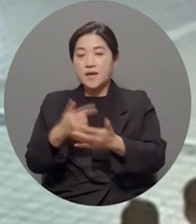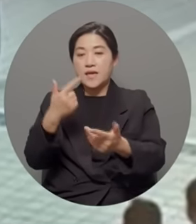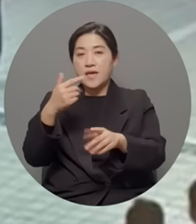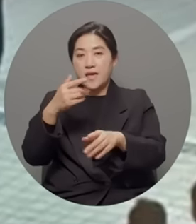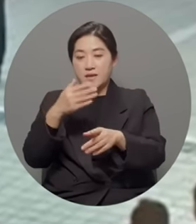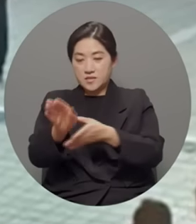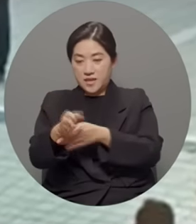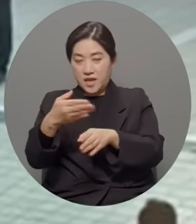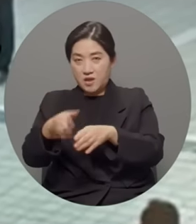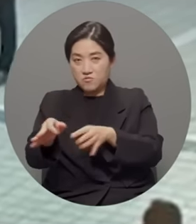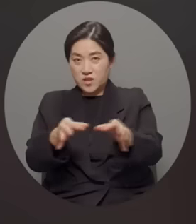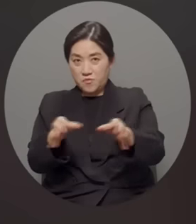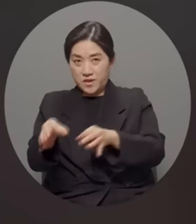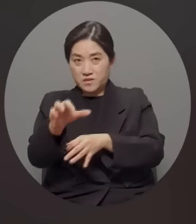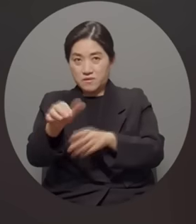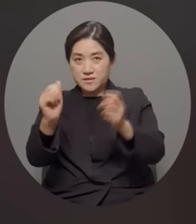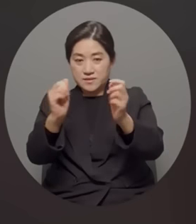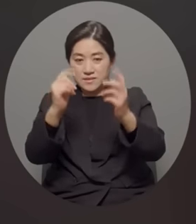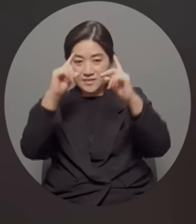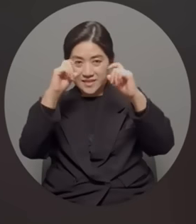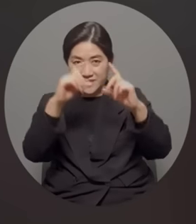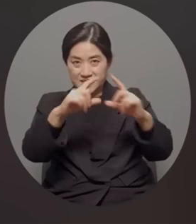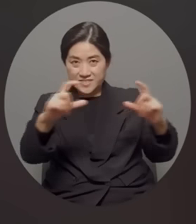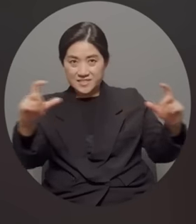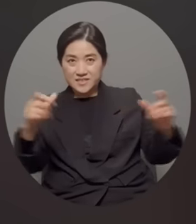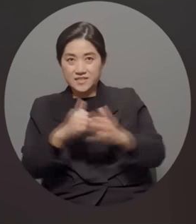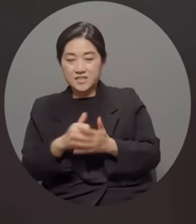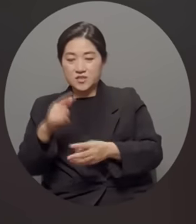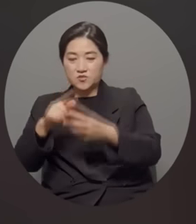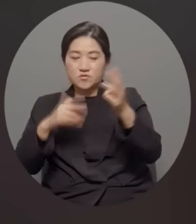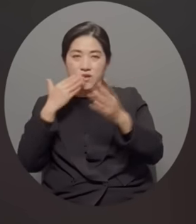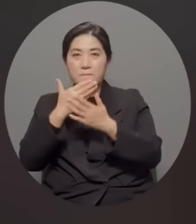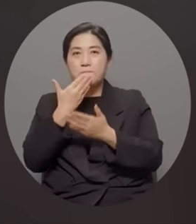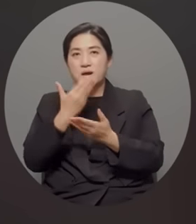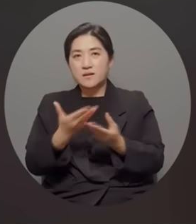지난해 4월 부산 해운대 횟집 앞에서 찍힌 사진입니다.